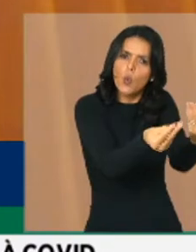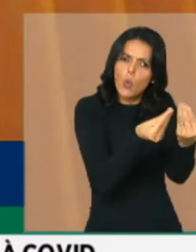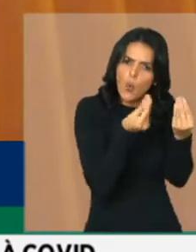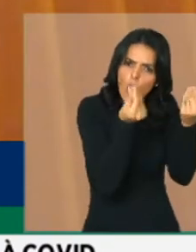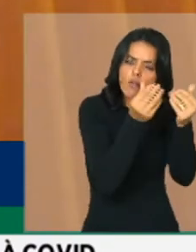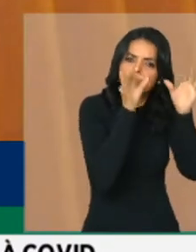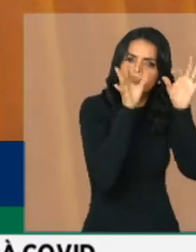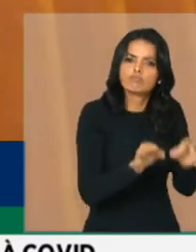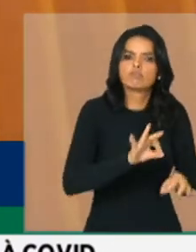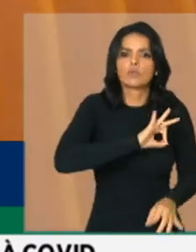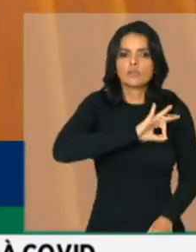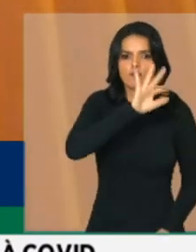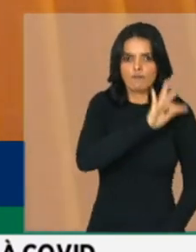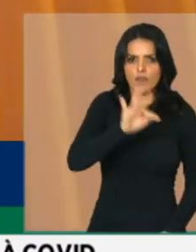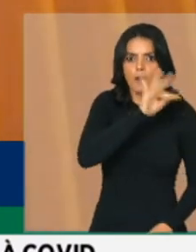DAS SUAS FUNÇÕES PORQUE O MINISTRO DO MEIO AMBIENTE,